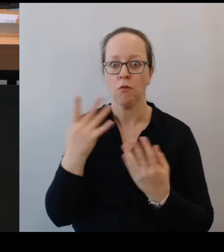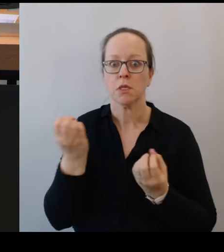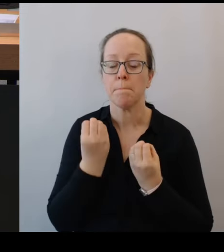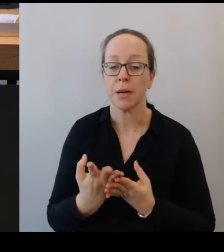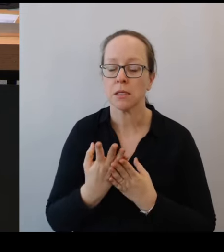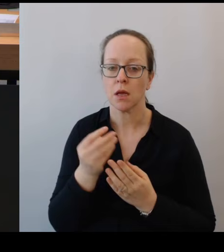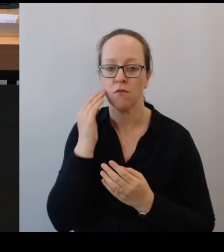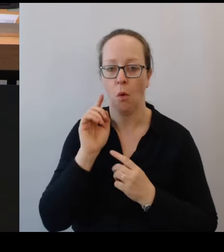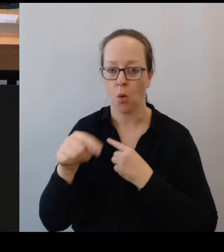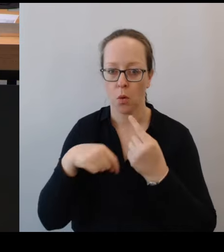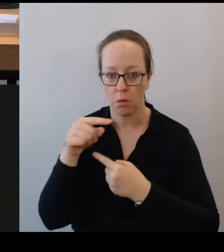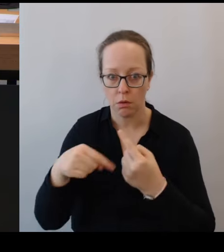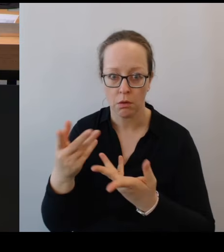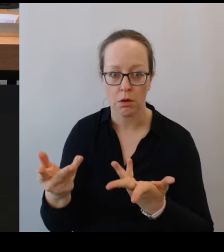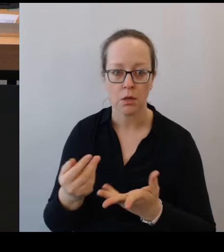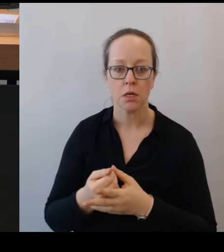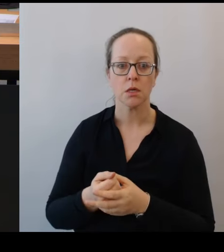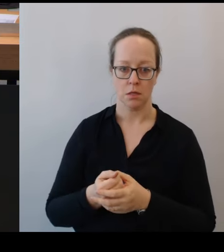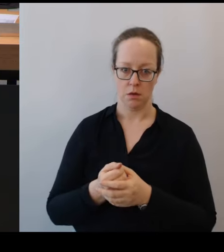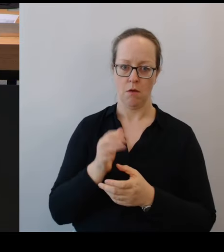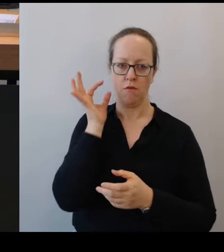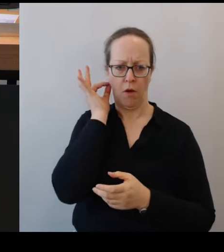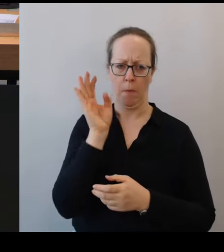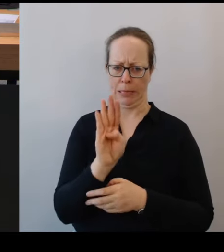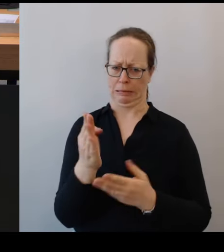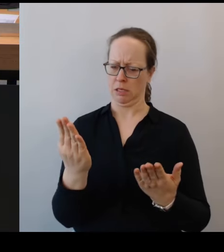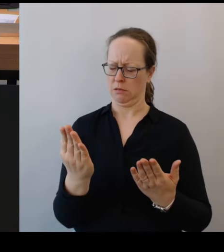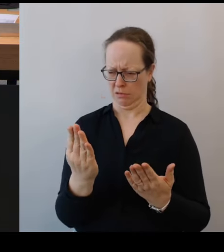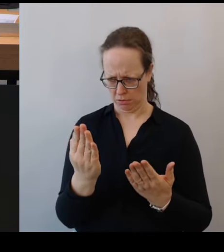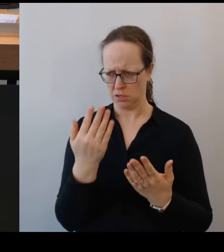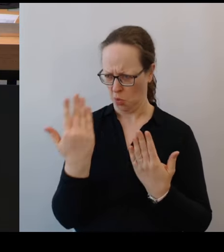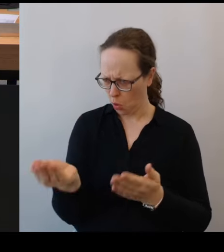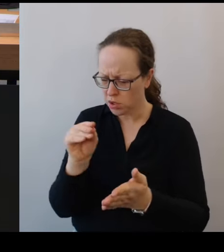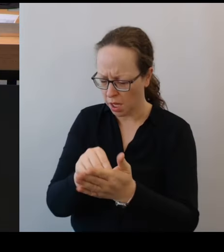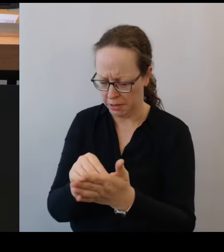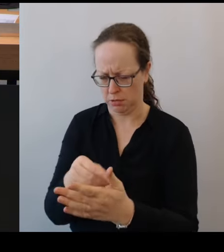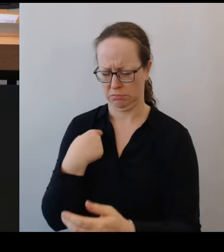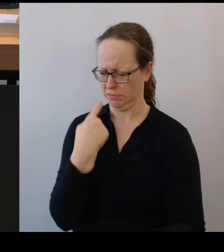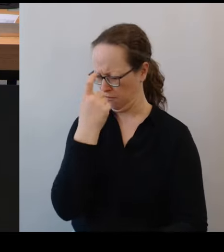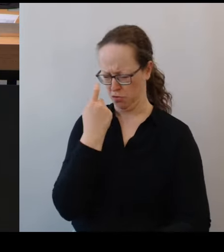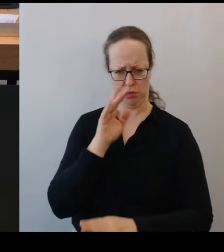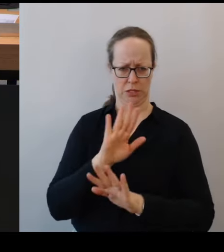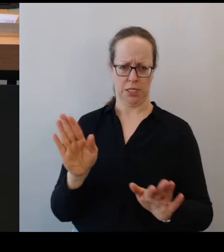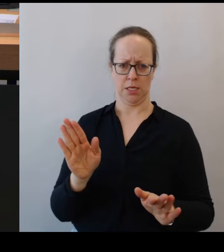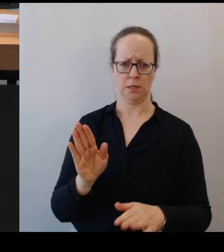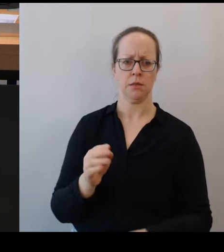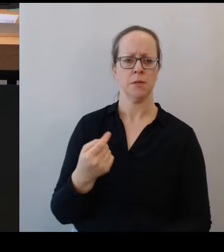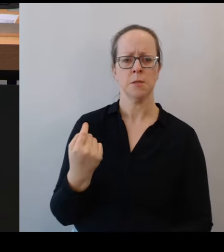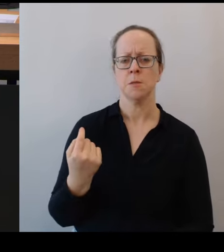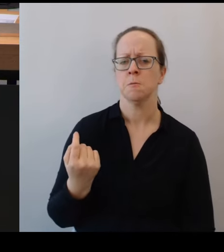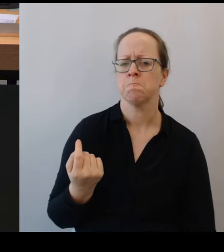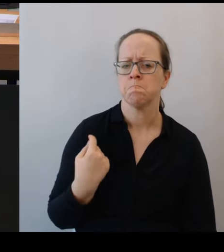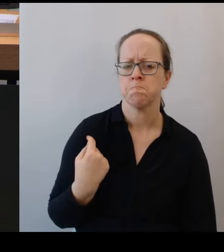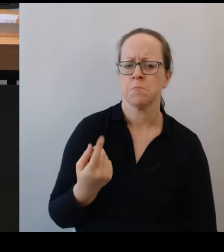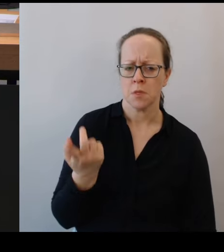Erst im März letzten Jahres haben Sie als AfD Chefin eine Potsdamer Erklärung unterzeichnet, gemeinsam mit Herrn Höcke posieren